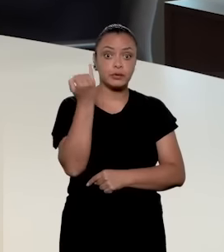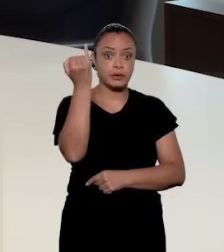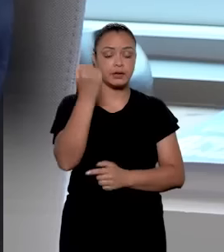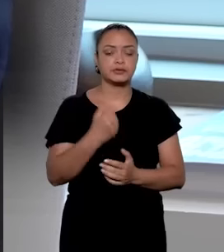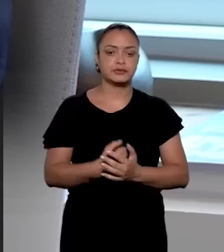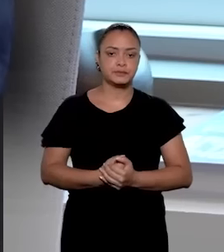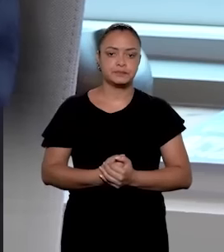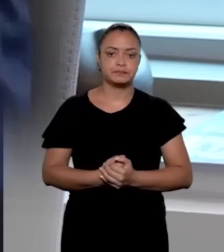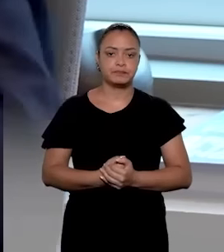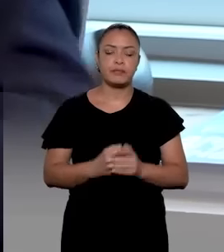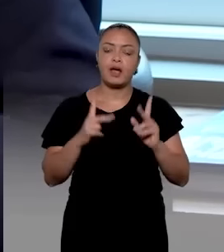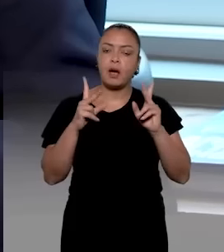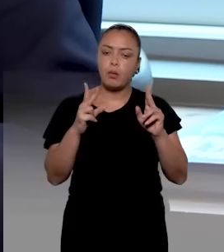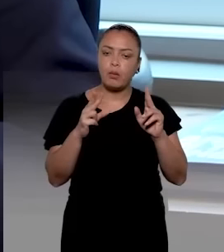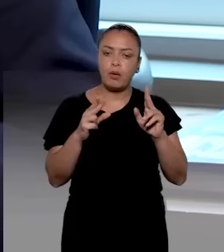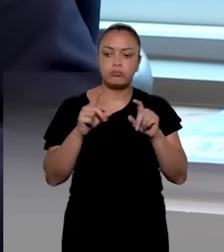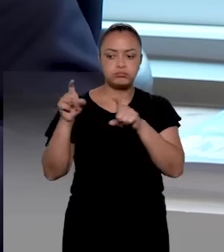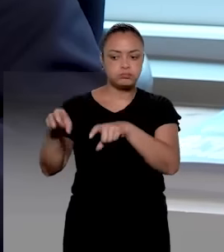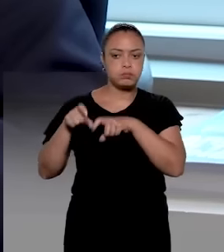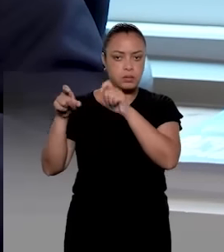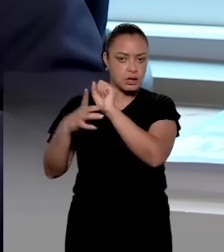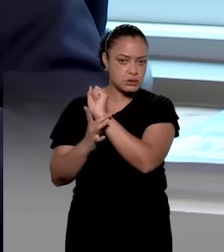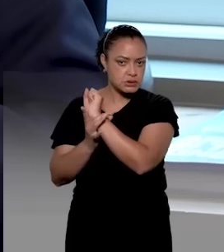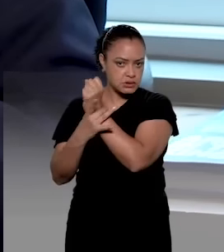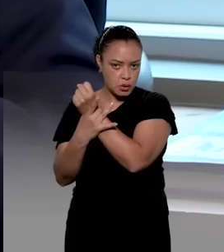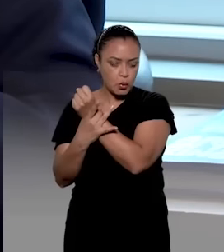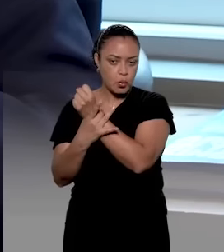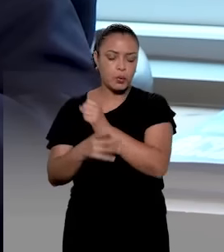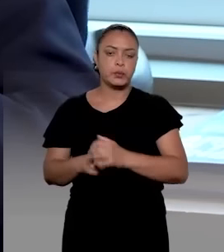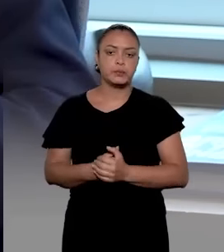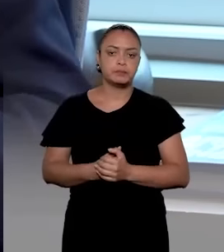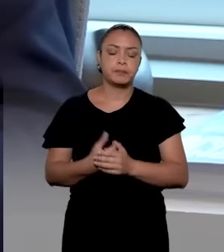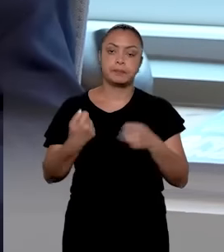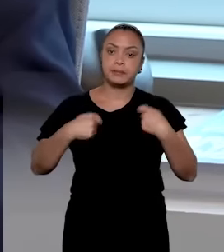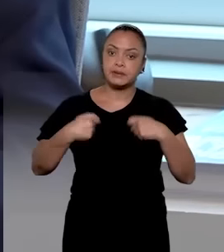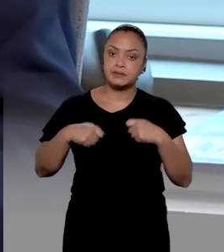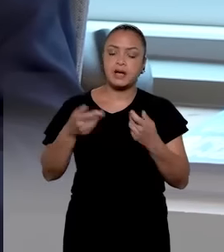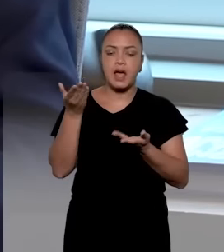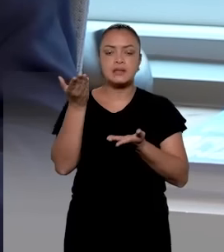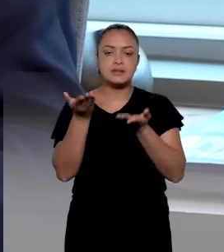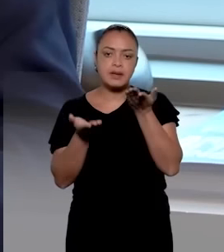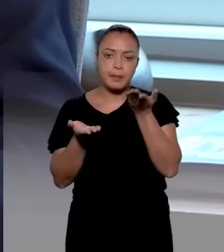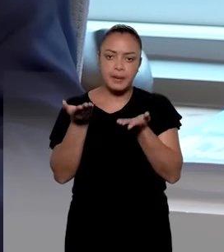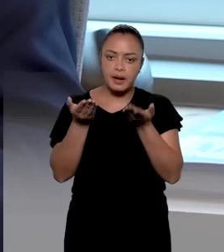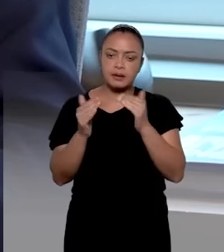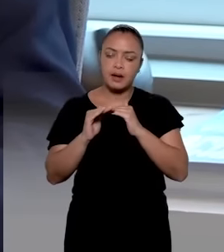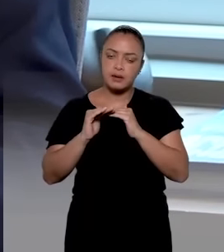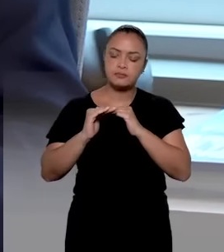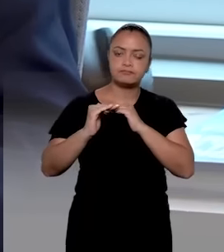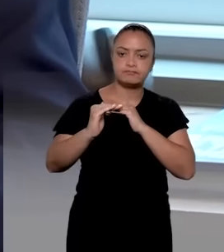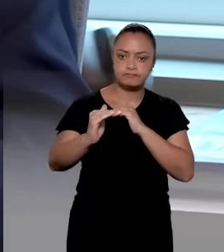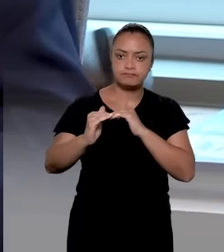da mesma forma que eu criei o Seguro Rural, para garantir estabilidade da atividade produtiva,